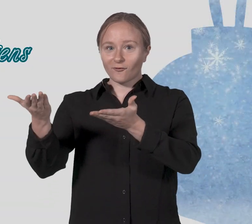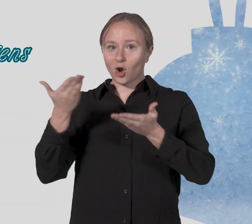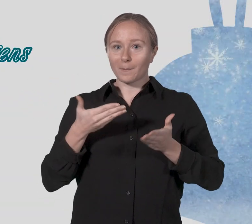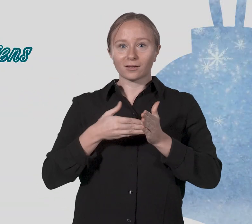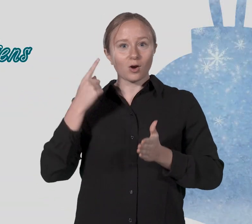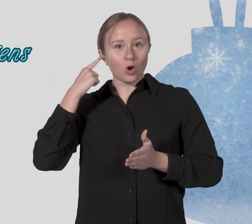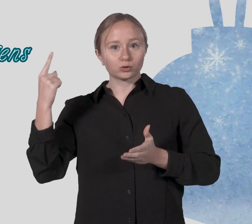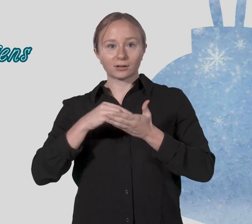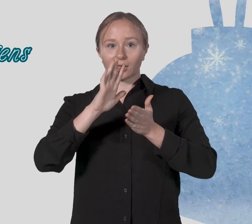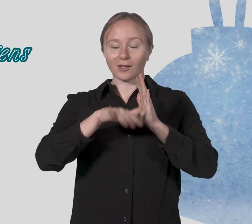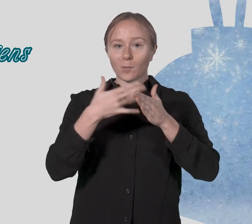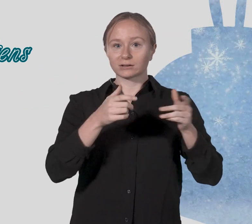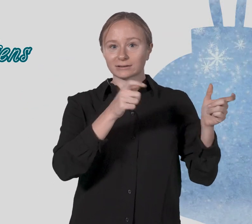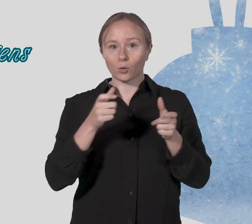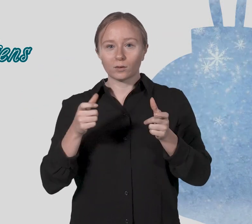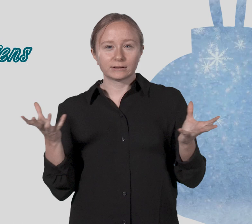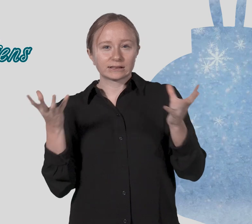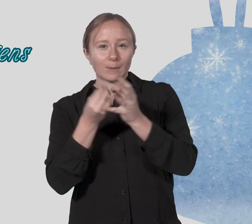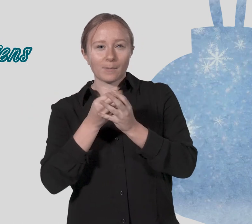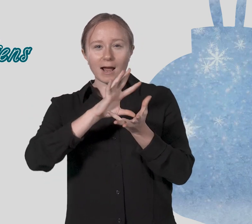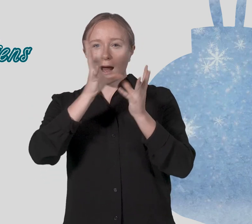Välkommen till hörsel- och teckenspråks organisationernas gemensamma -